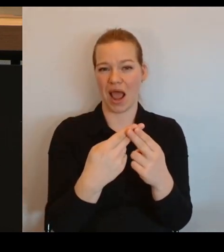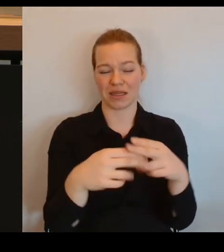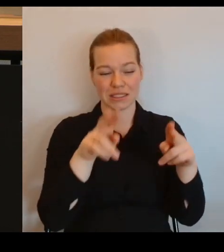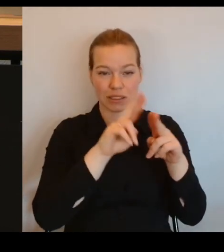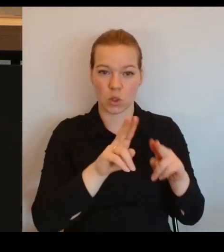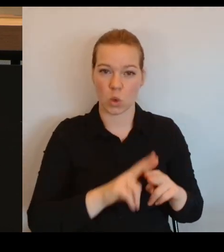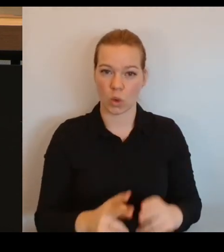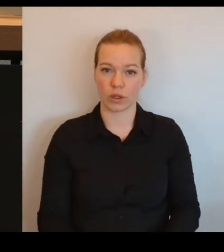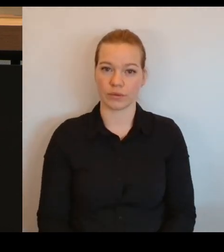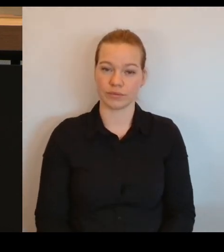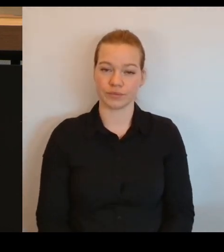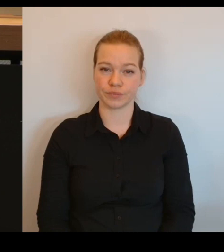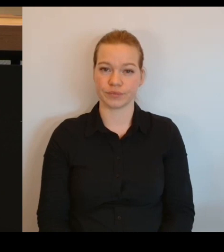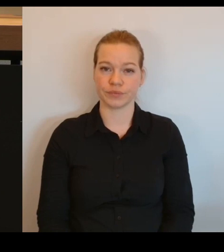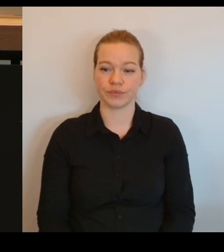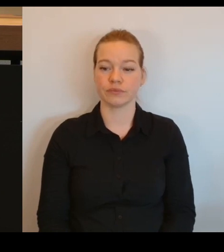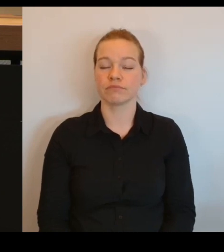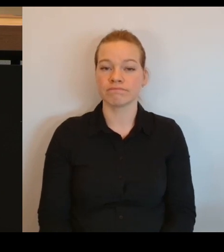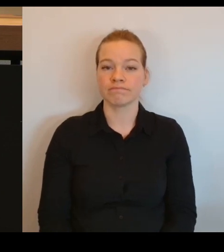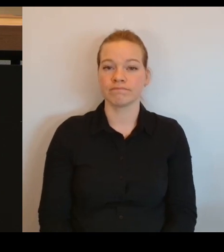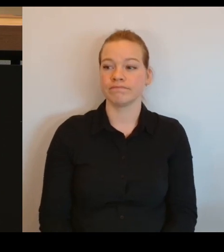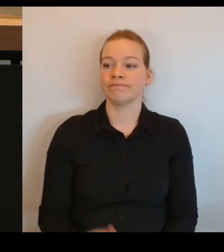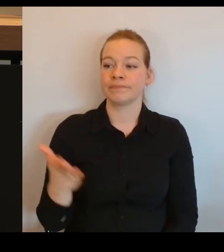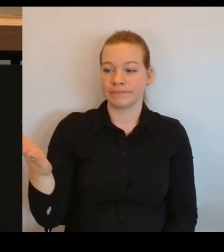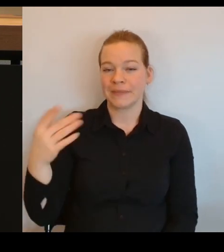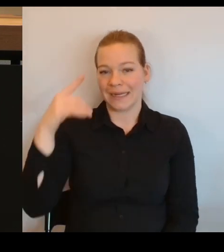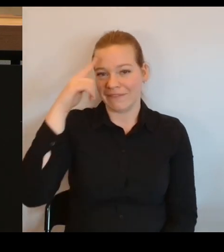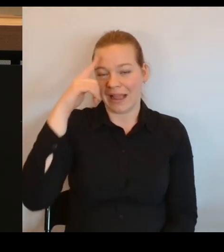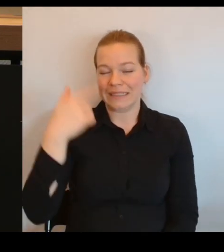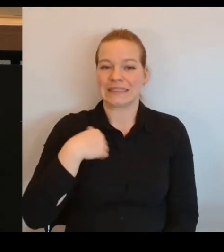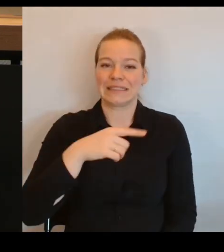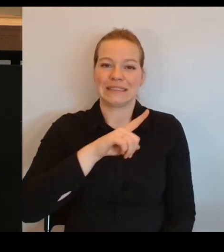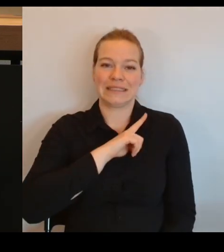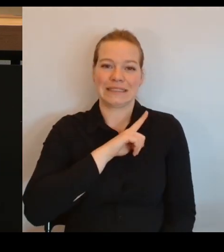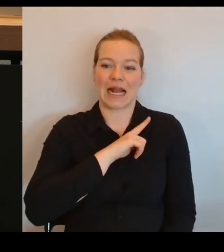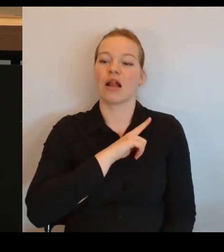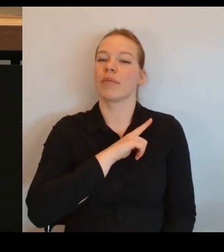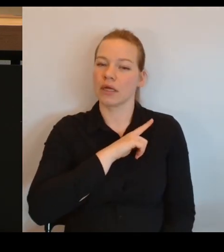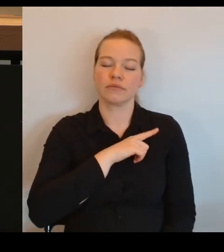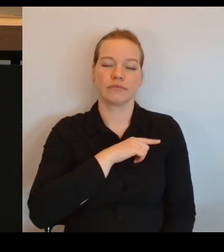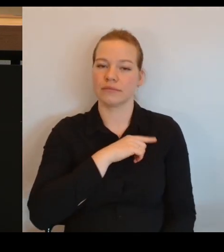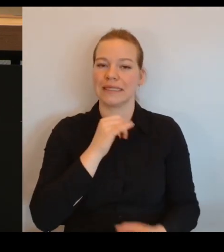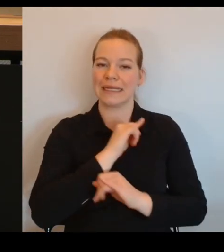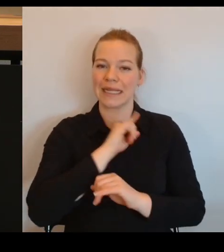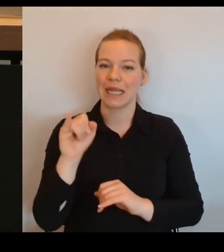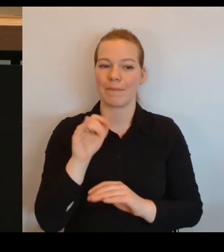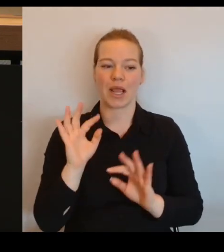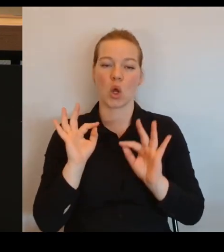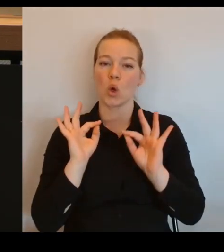Freund, ein großer Verfechter von intelligenten Ampeln, für den ÖPNV. Und auch das Thema Bus